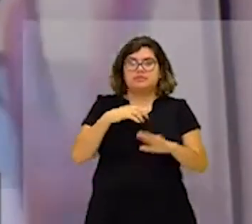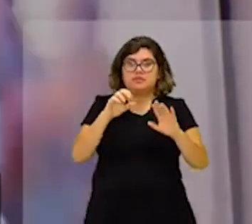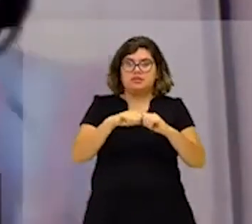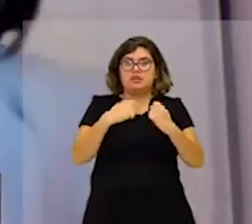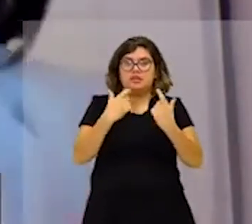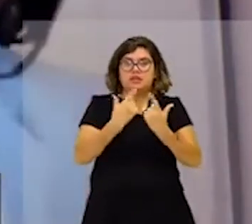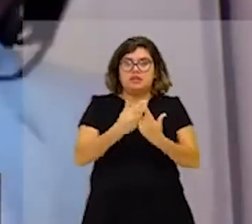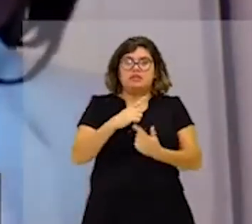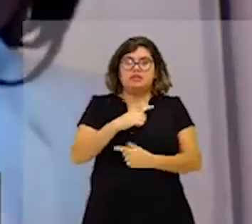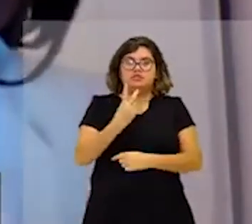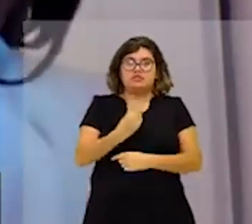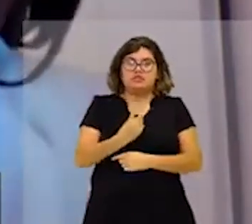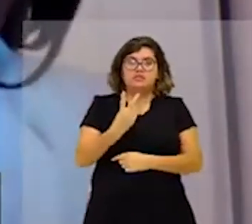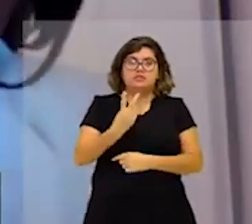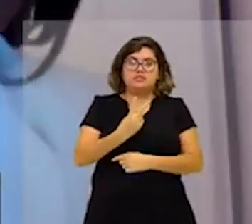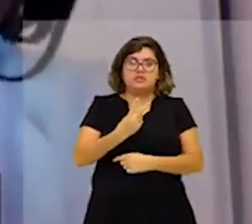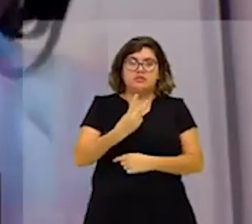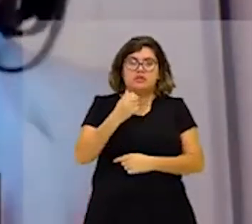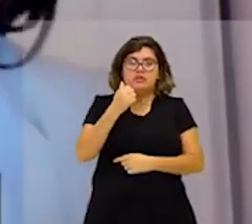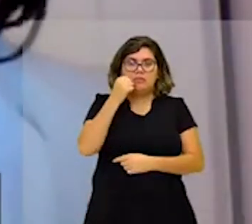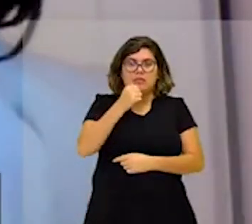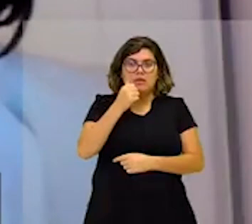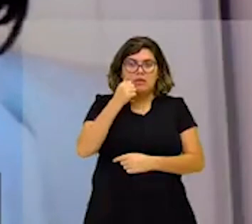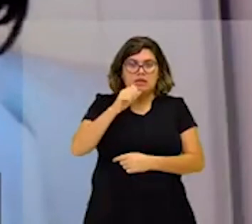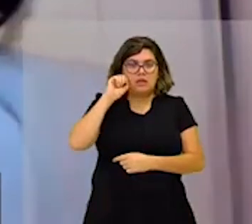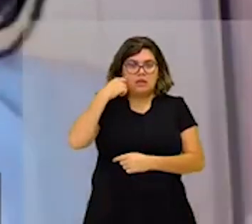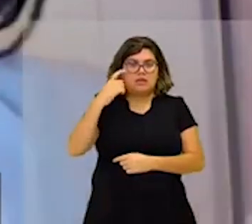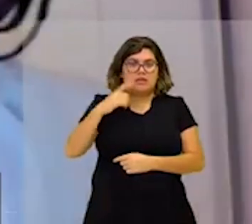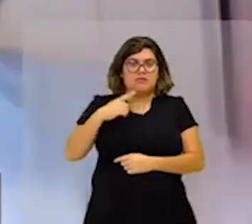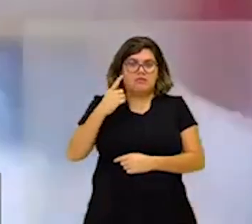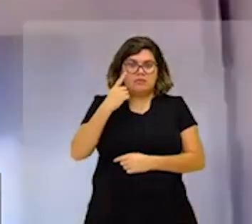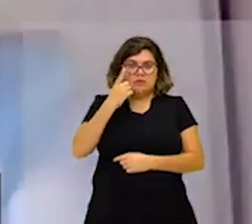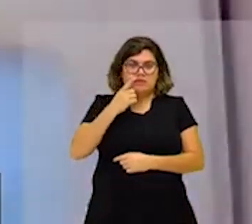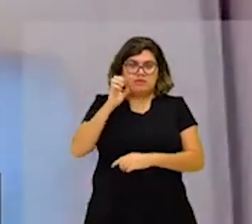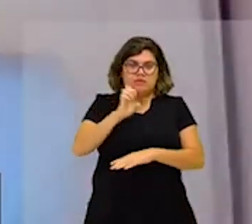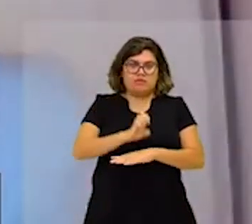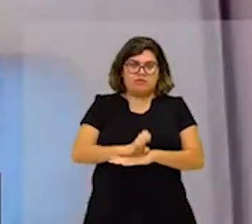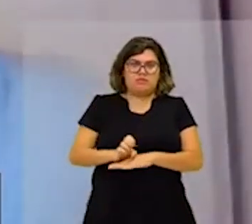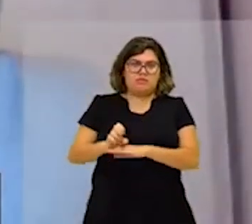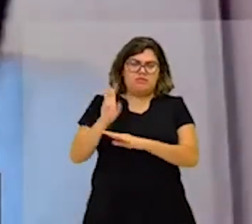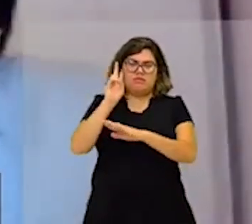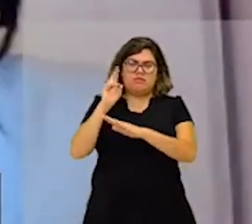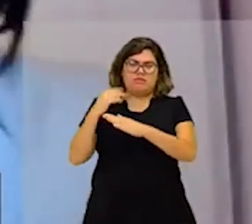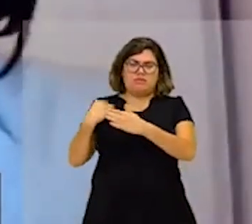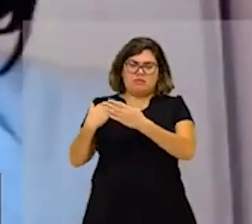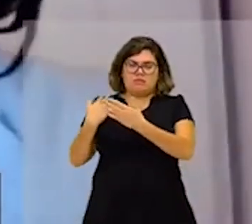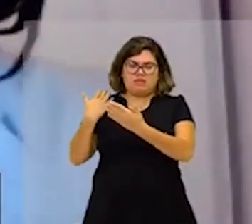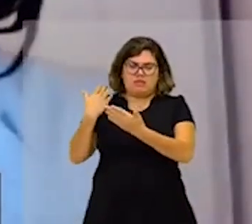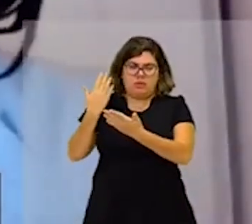a segunda mulher negra como deputado estadual em toda a história da Assembleia Legislativa baiana